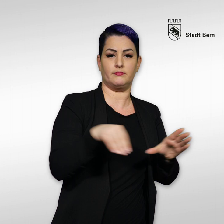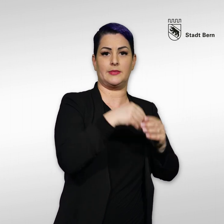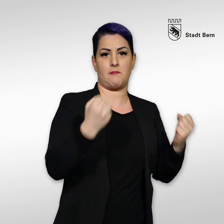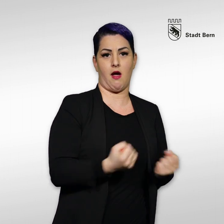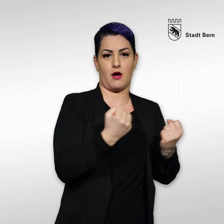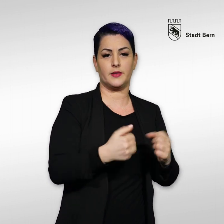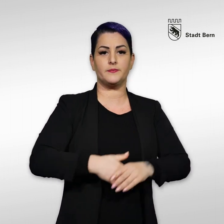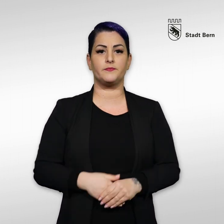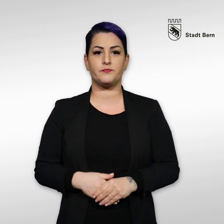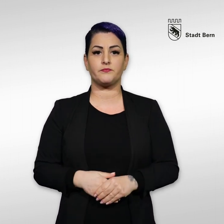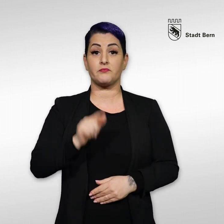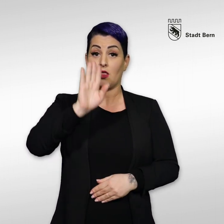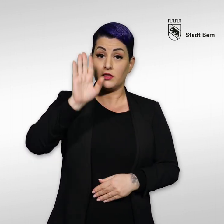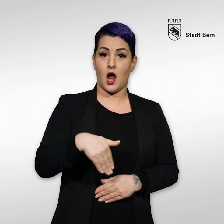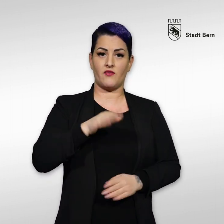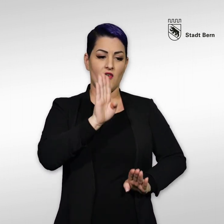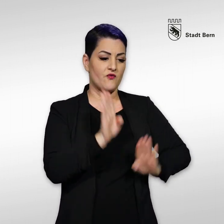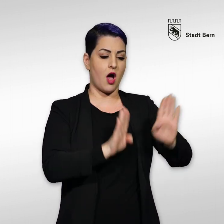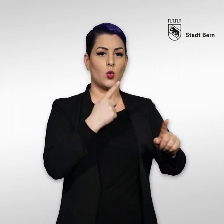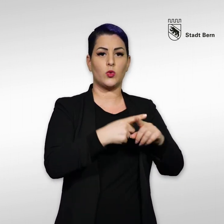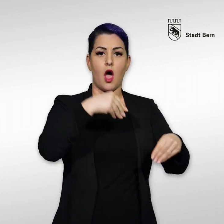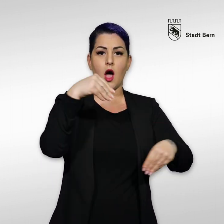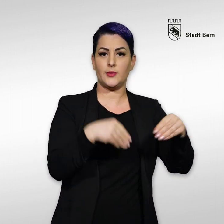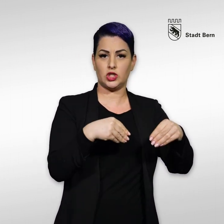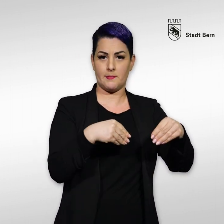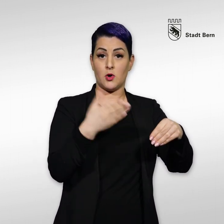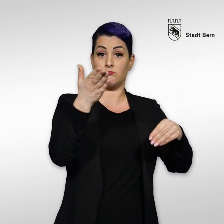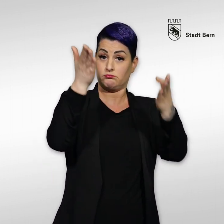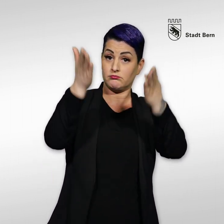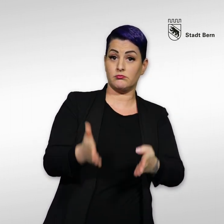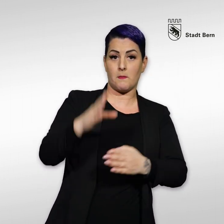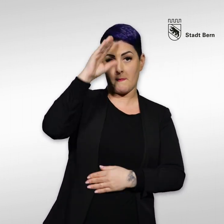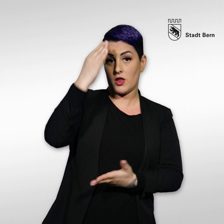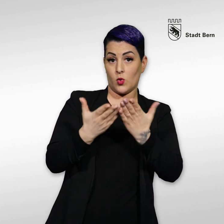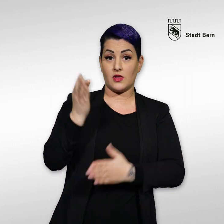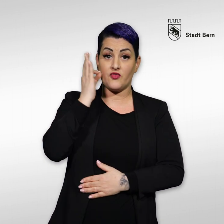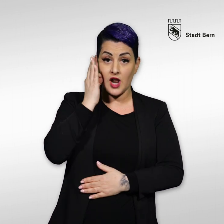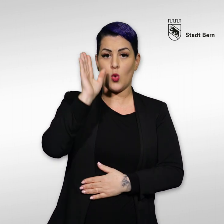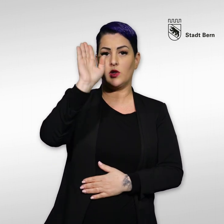Stimmenzähler oder Stimmenzählerin an Wahlen und Abstimmungen werden.